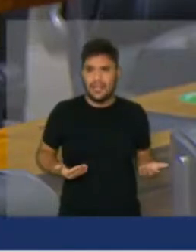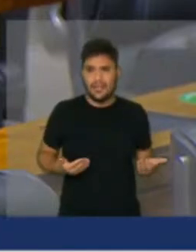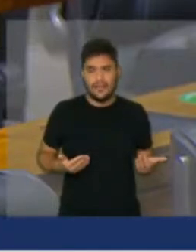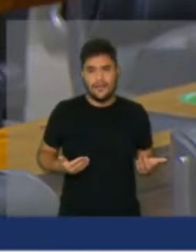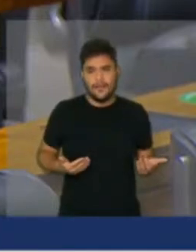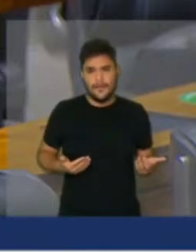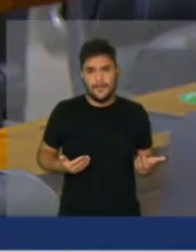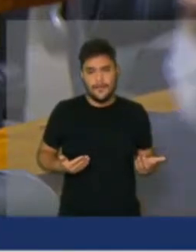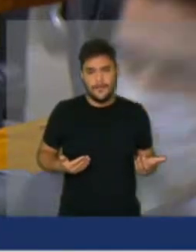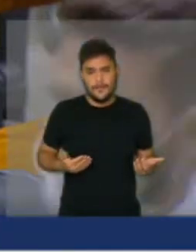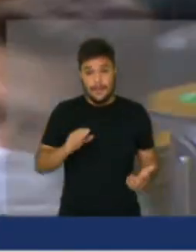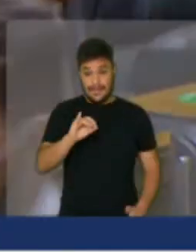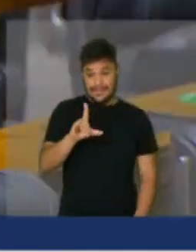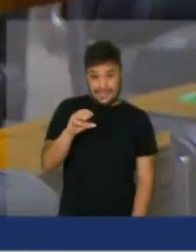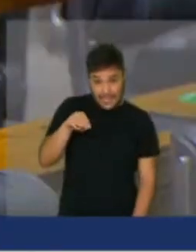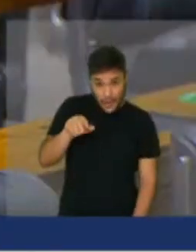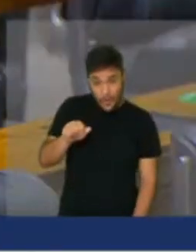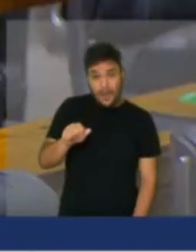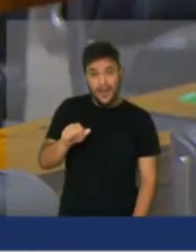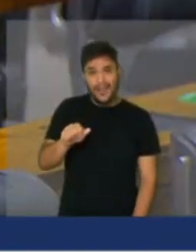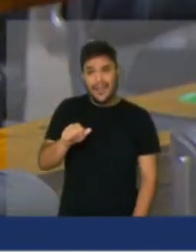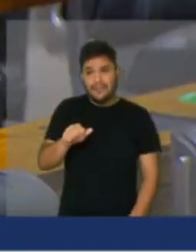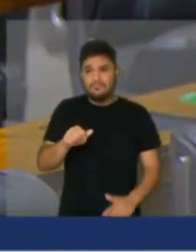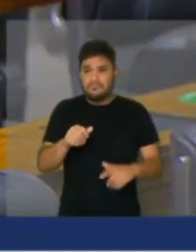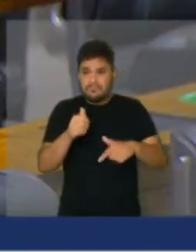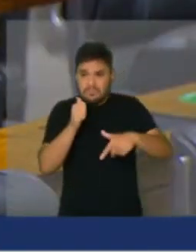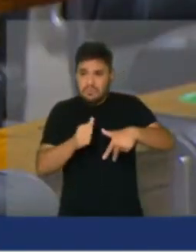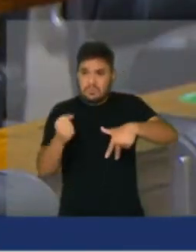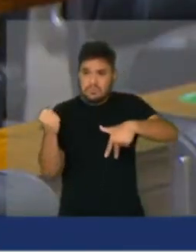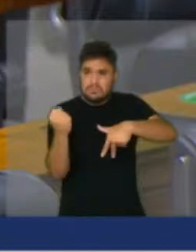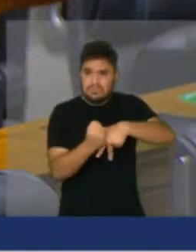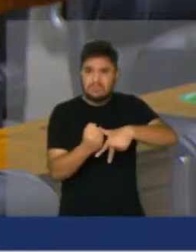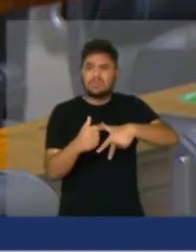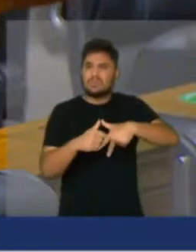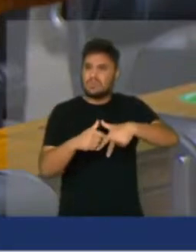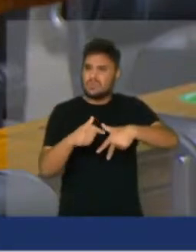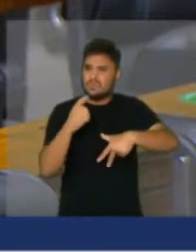MUITO BRUTAL, MUITO BRUTAL. MAS, SEGURAMENTE, QUEM SEGUROU AQUELA FACA NÃO FOI A MÃO